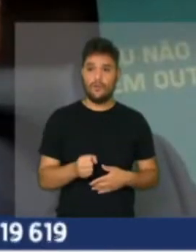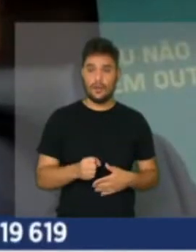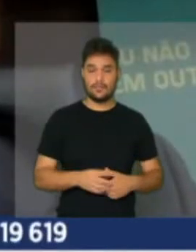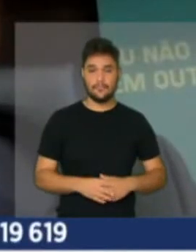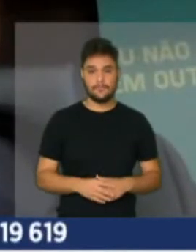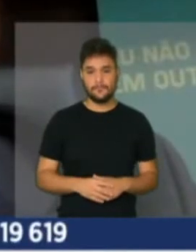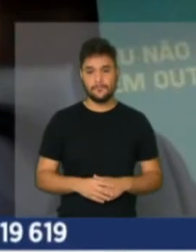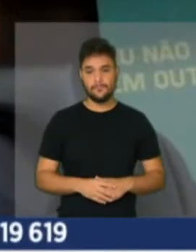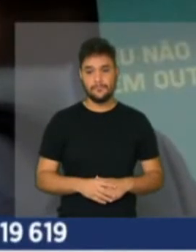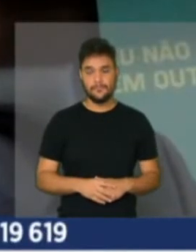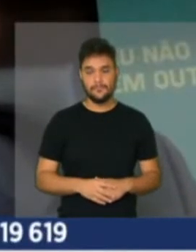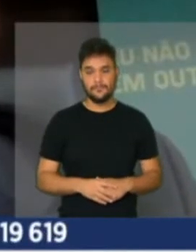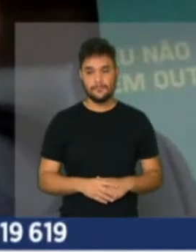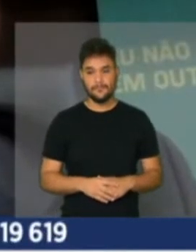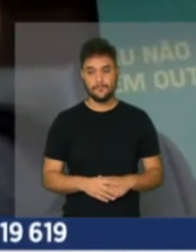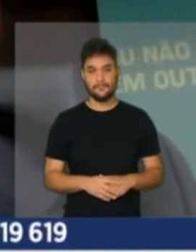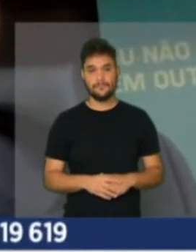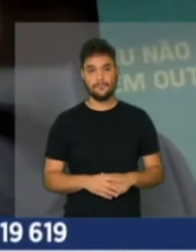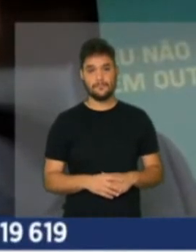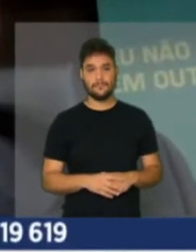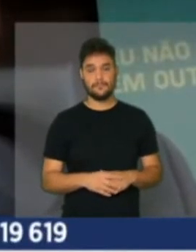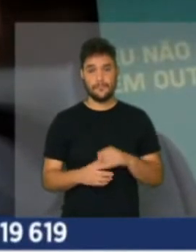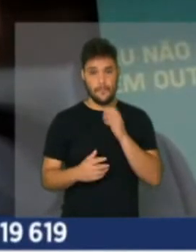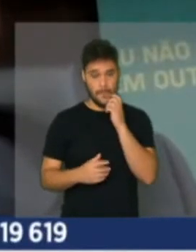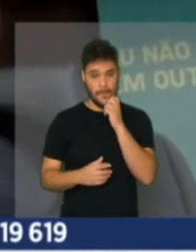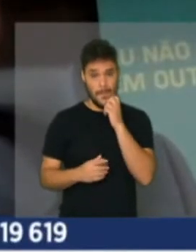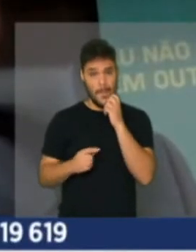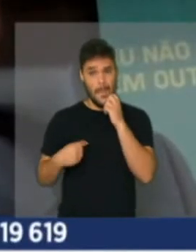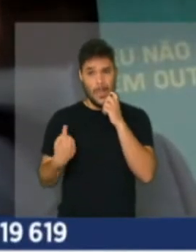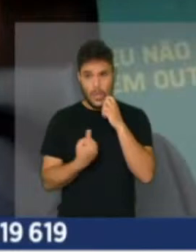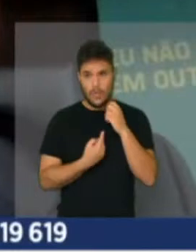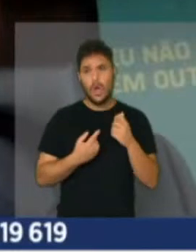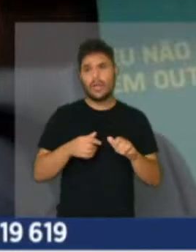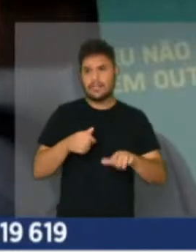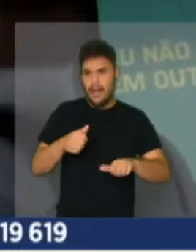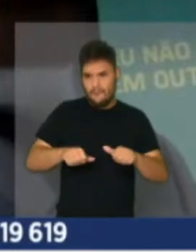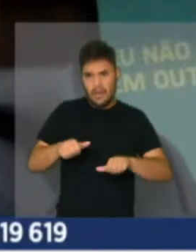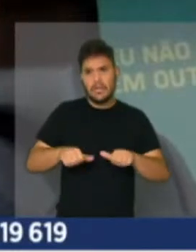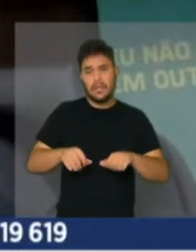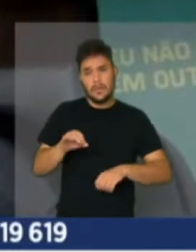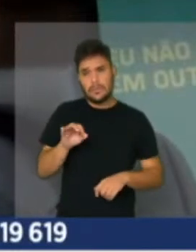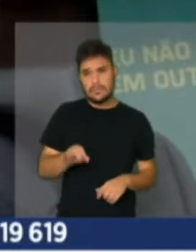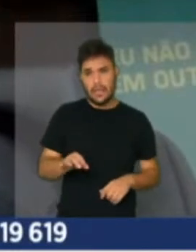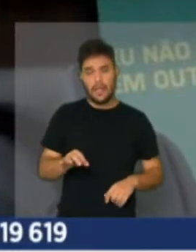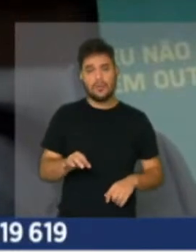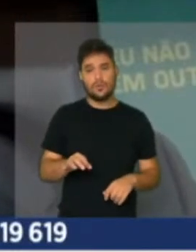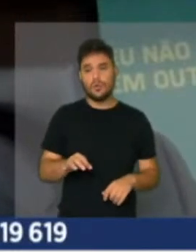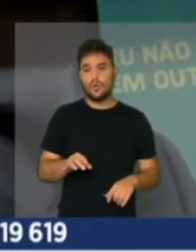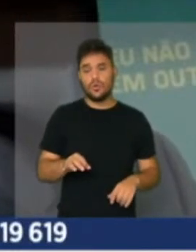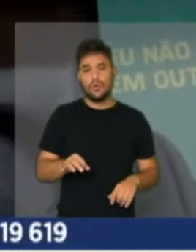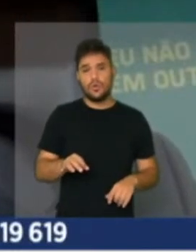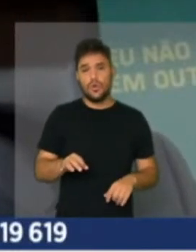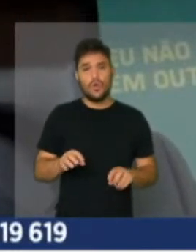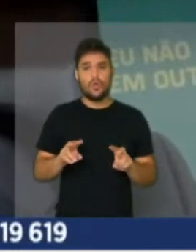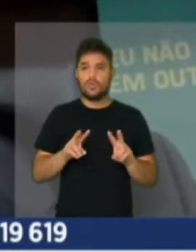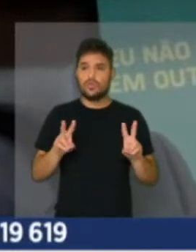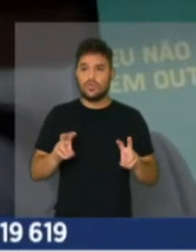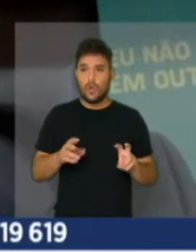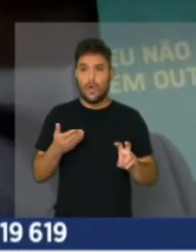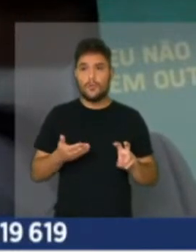DE PAUTA, NÓS... AVALIAMOS MUITO BEM A QUESTÃO... EM RELAÇÃO COM AS... JÁ FORAM APROVADAS EM COMISSÕES, NÓS